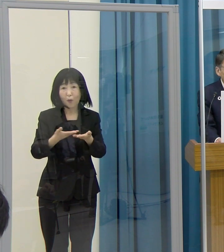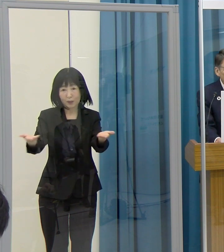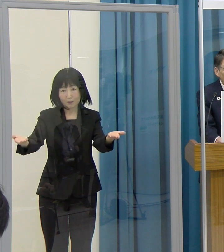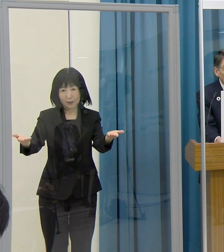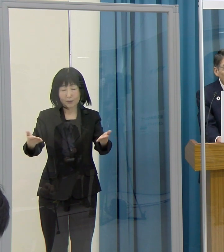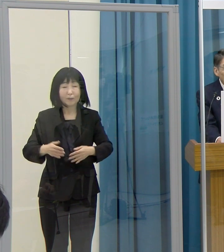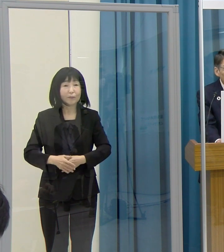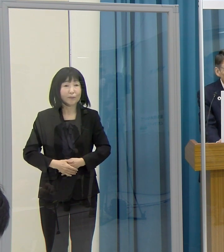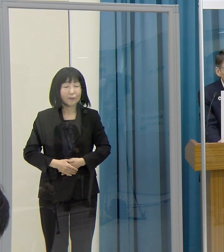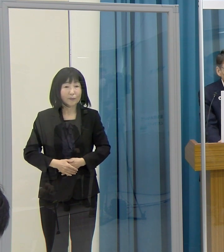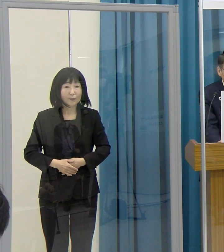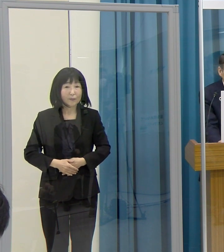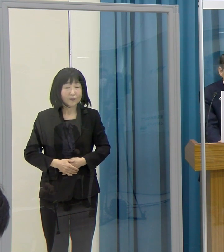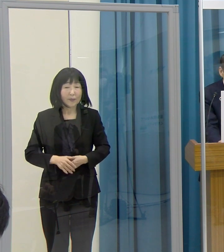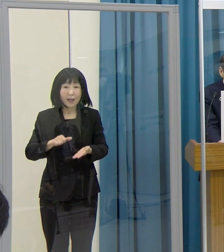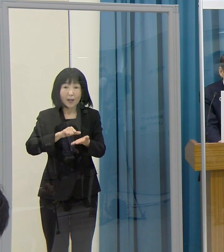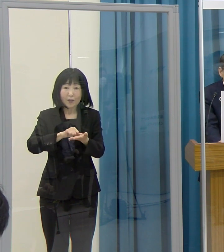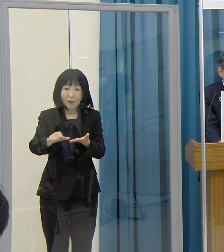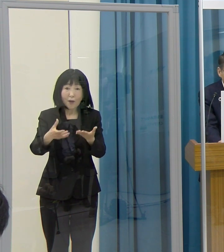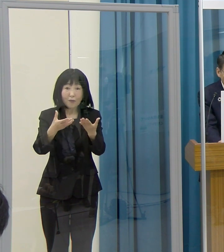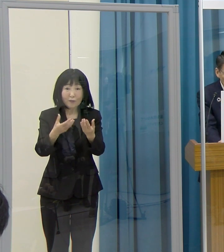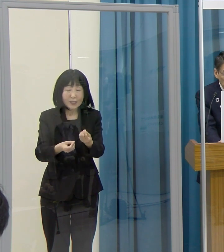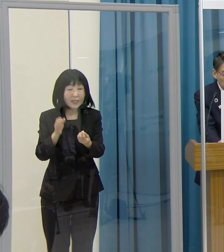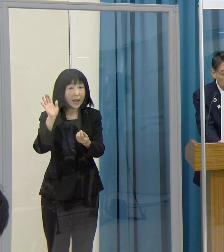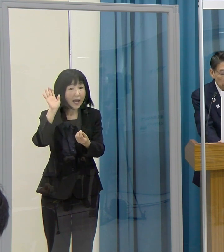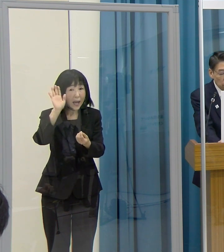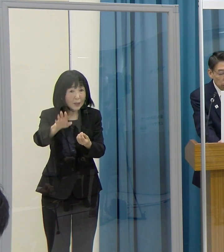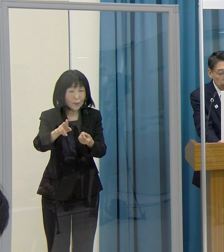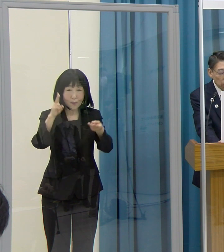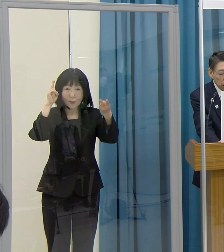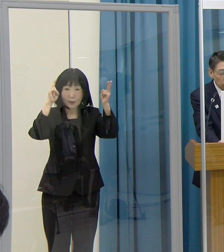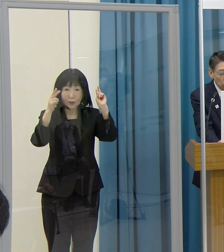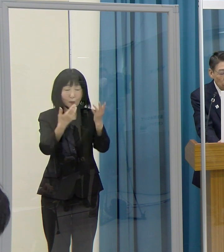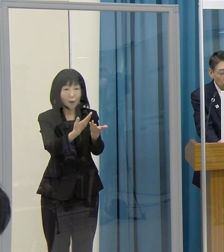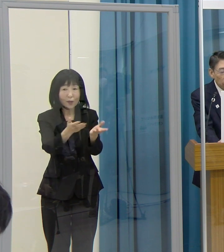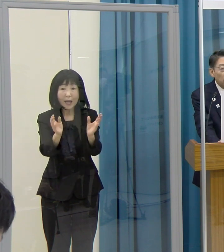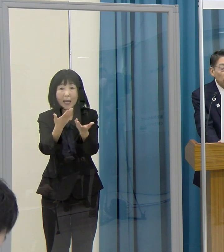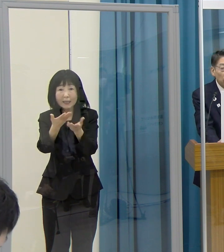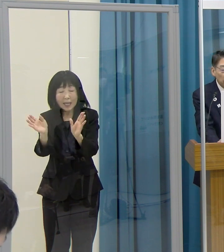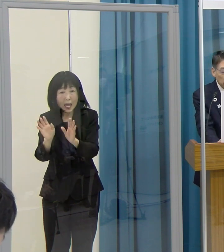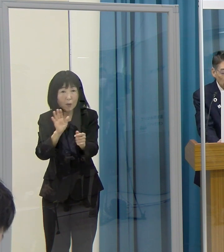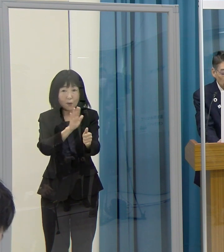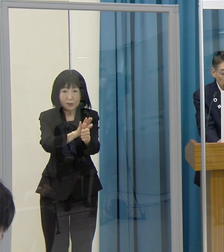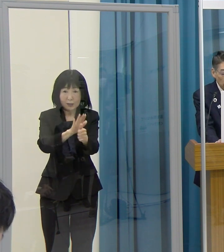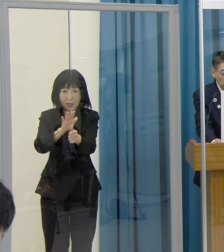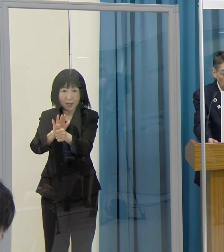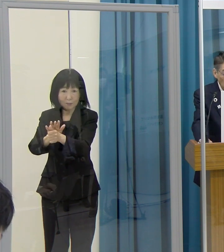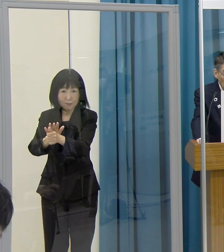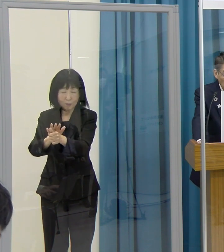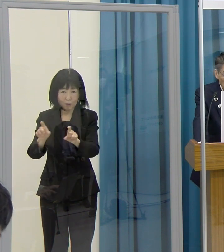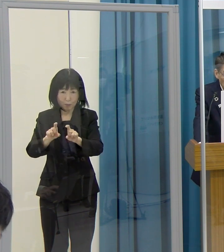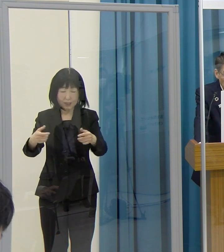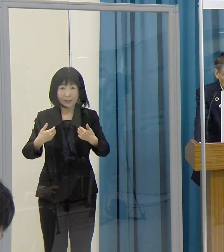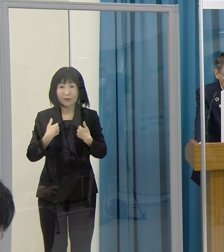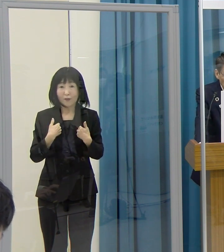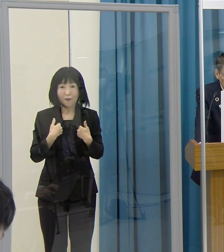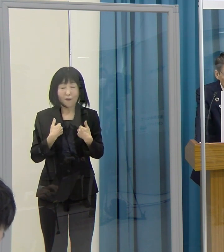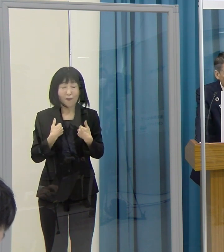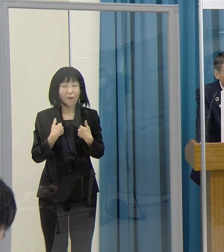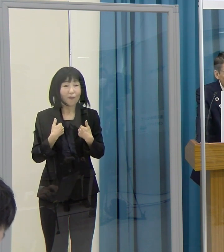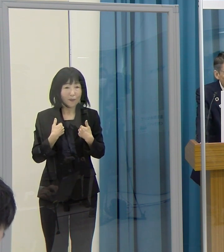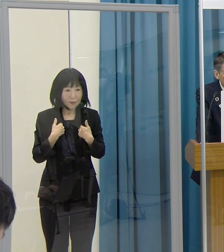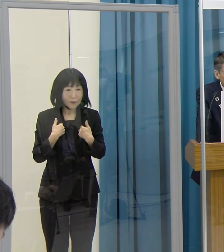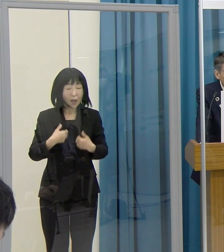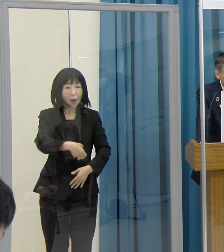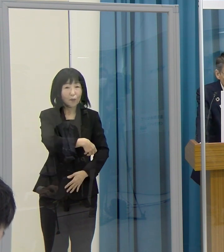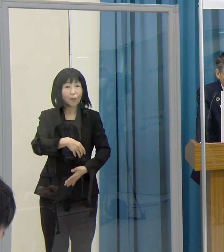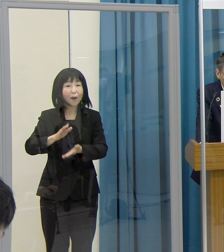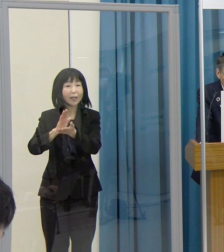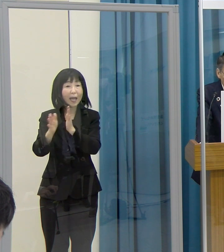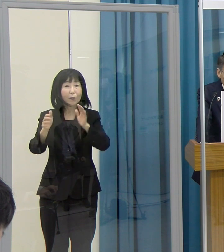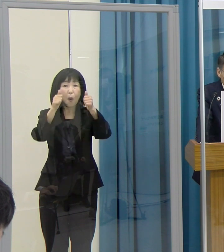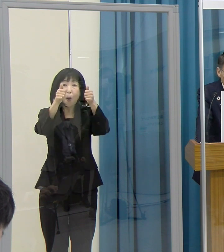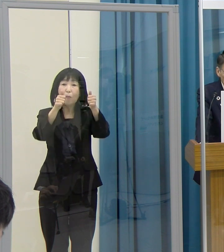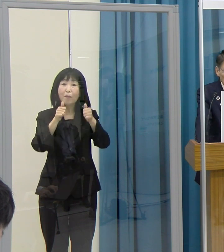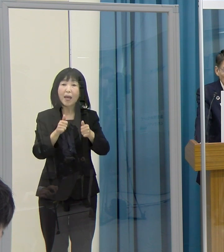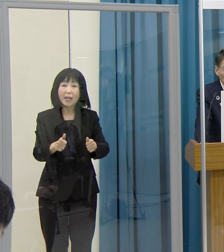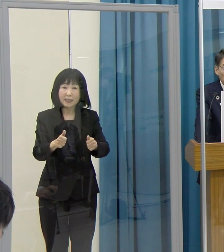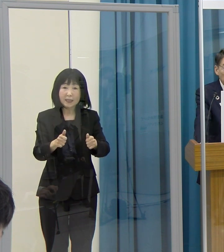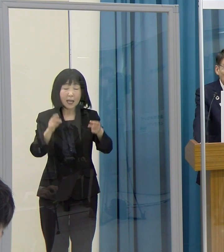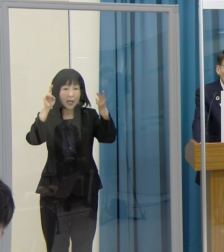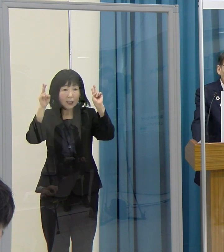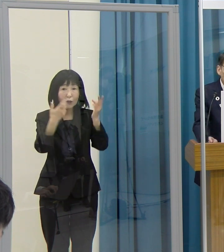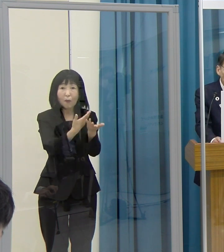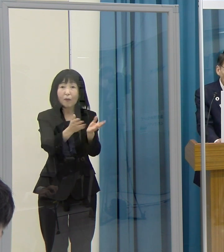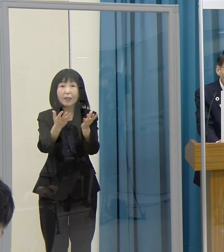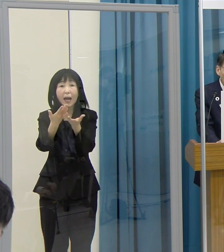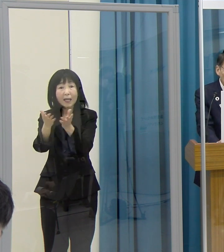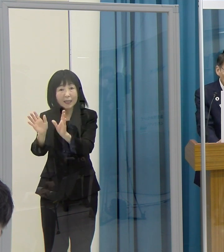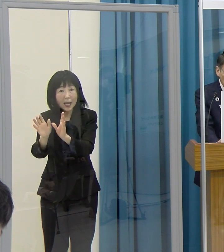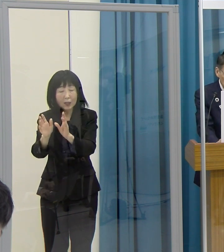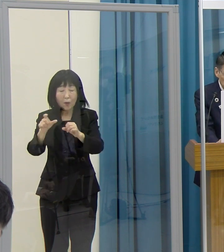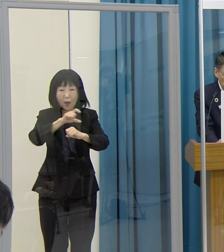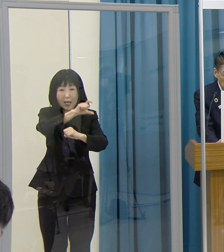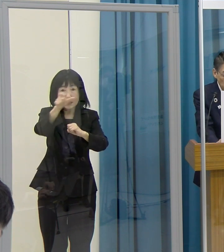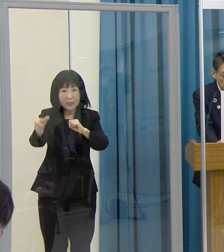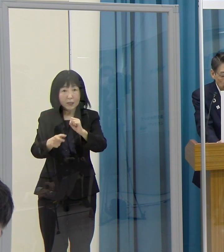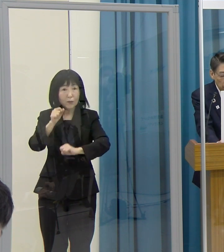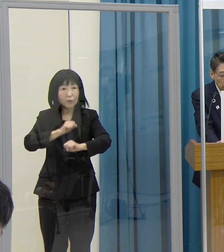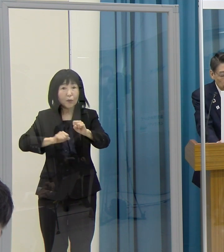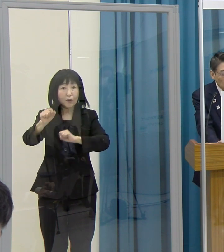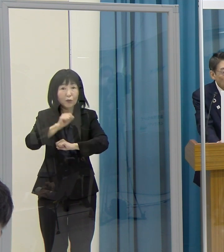そして、登録いただいた企業・団体の皆さんを支援することが必要です。支援として、まず、県のホームページで企業・団体のＳＤＧｓの取り組みを広く紹介します。